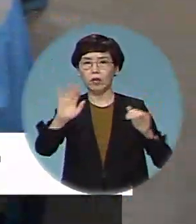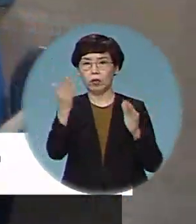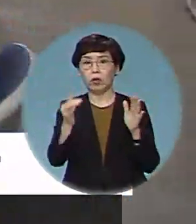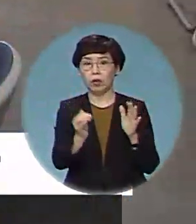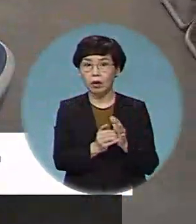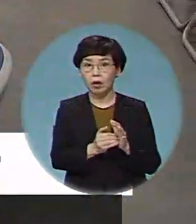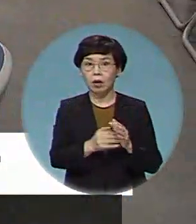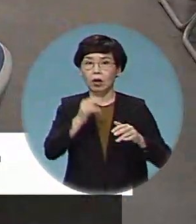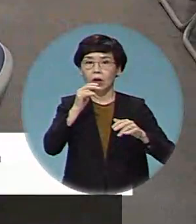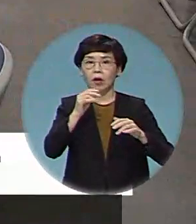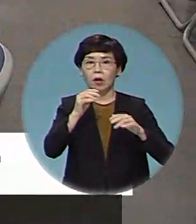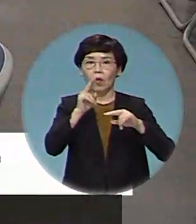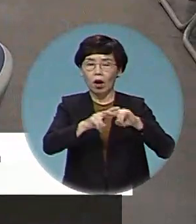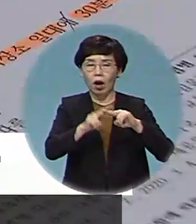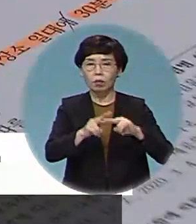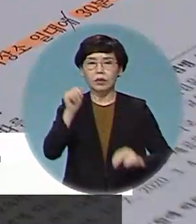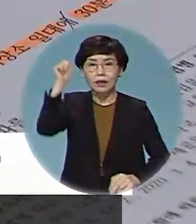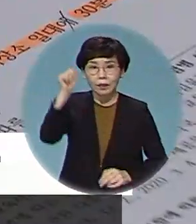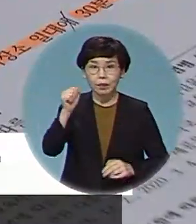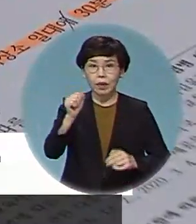광화문 집회 관련 확진자도 193명까지 늘었습니다.